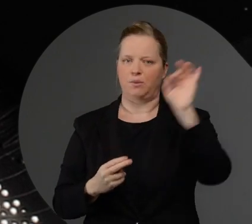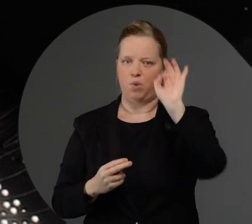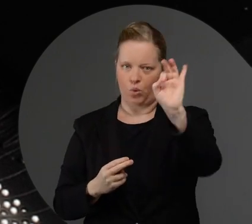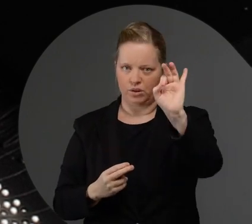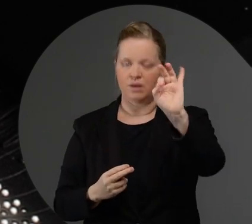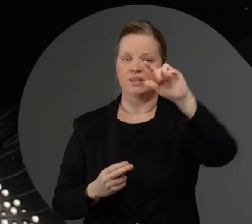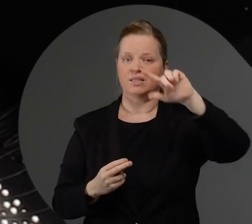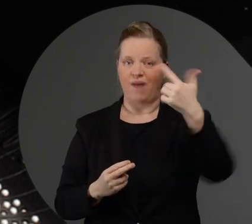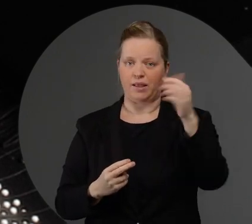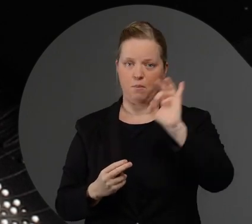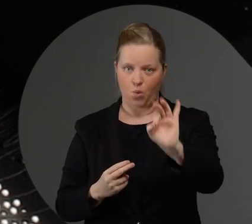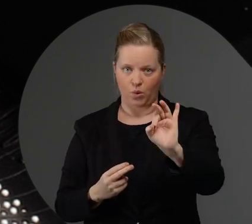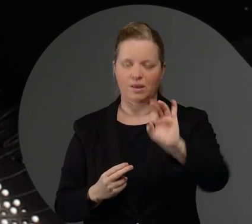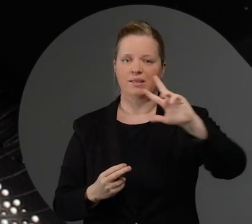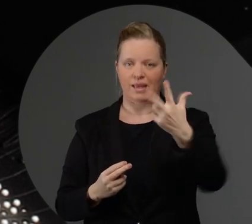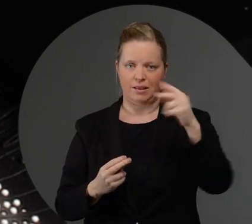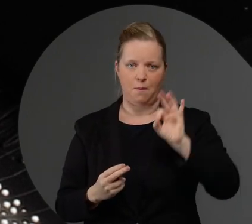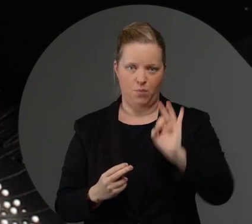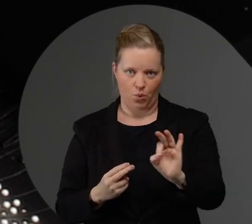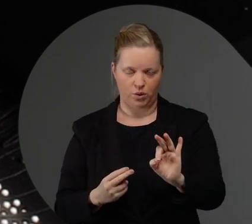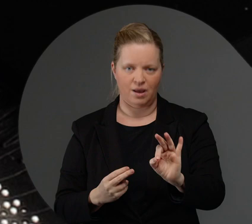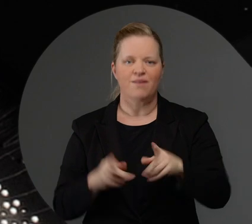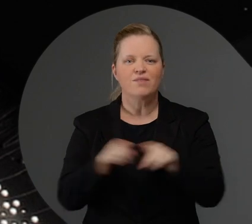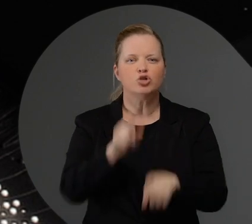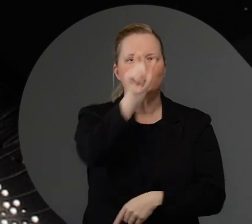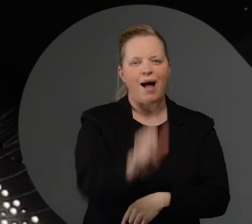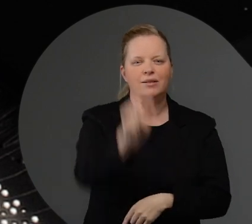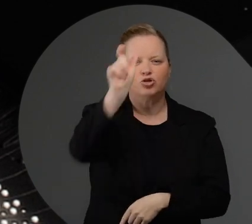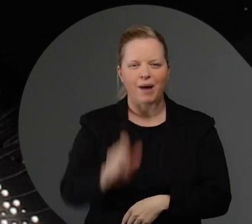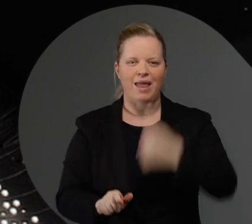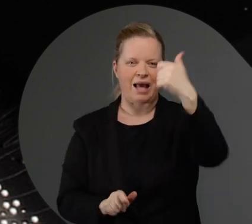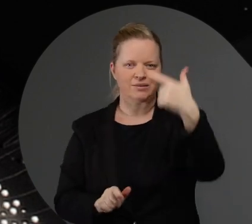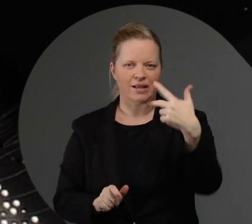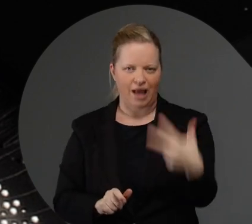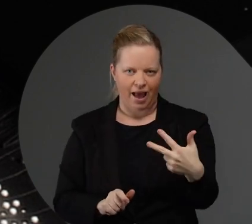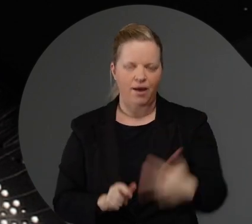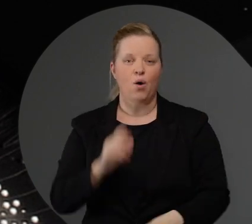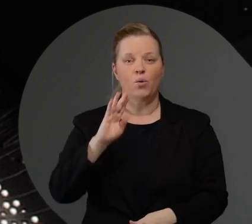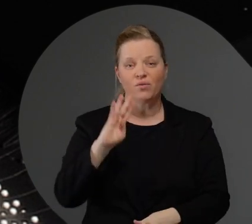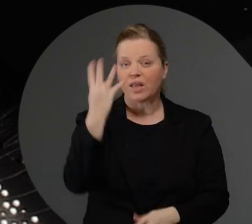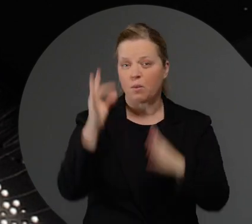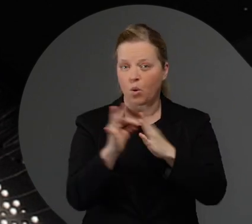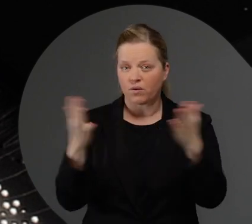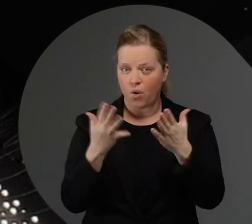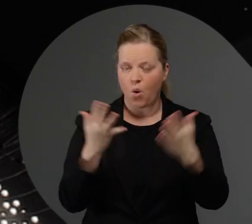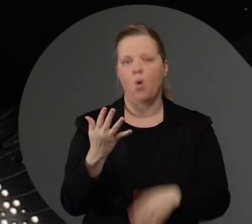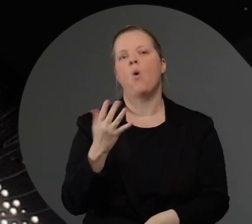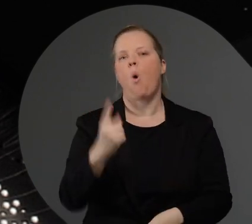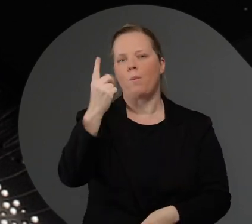darunter der Zweite und der unterste ist der Dritte. Also in Spalten quasi, das ist eins, zwei, drei. Und vier ist dann der erste Punkt rechts oben,